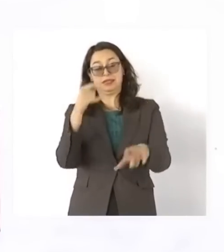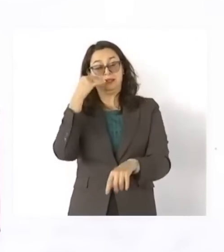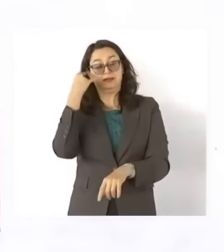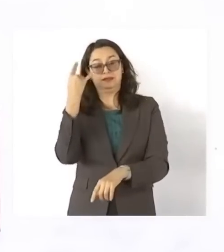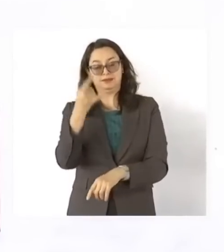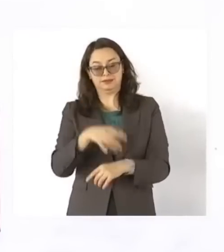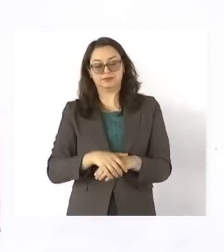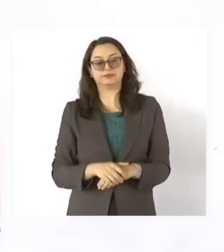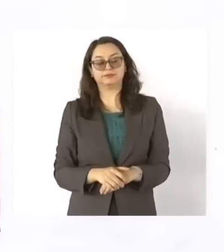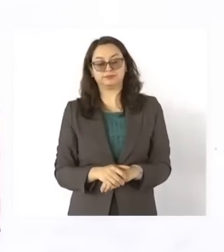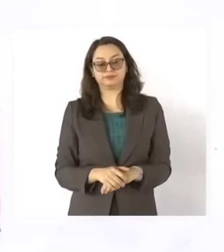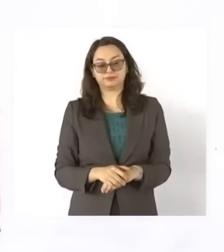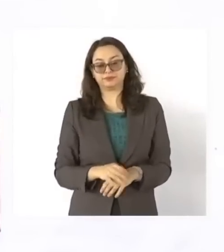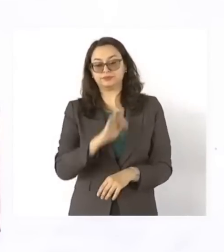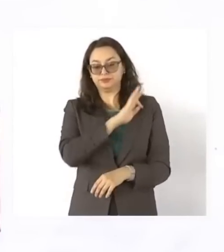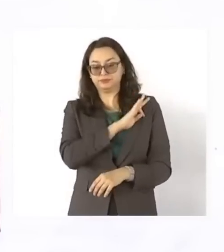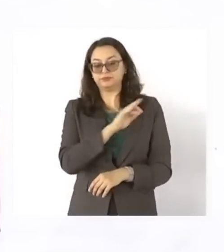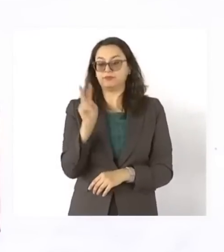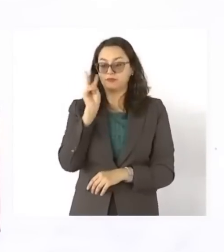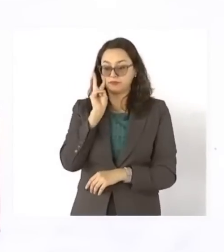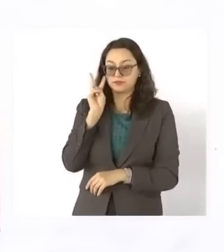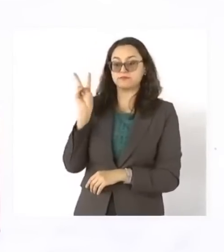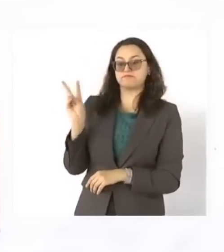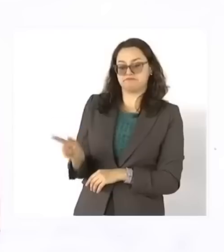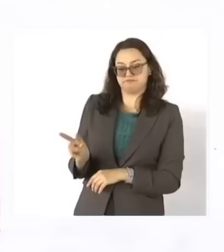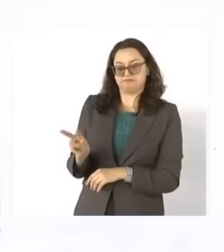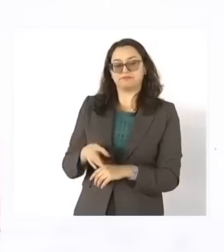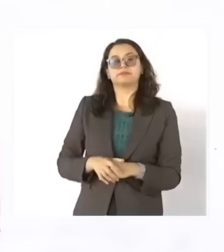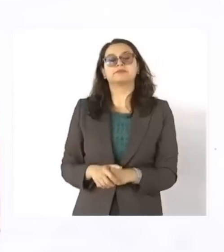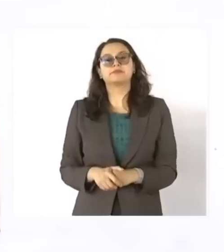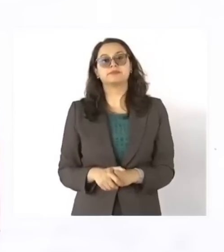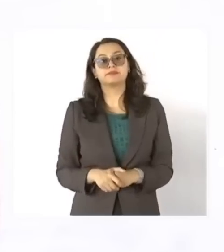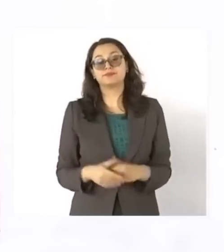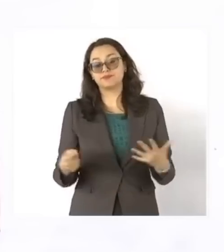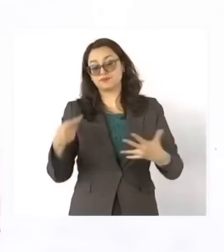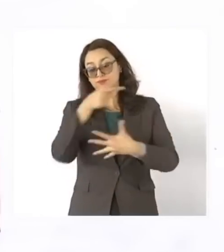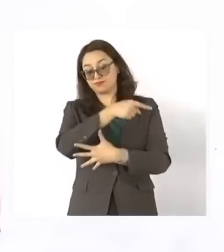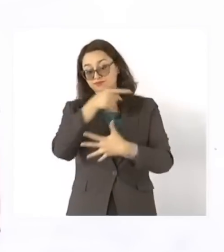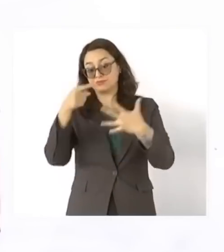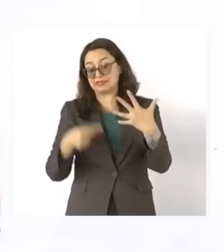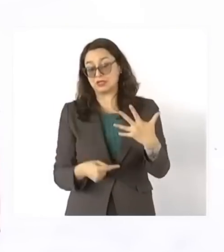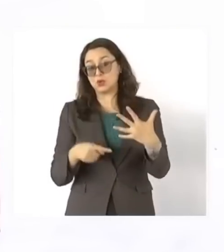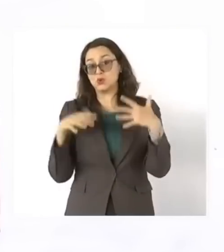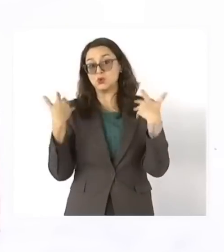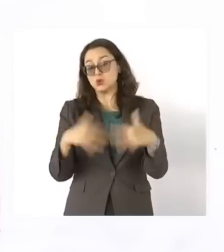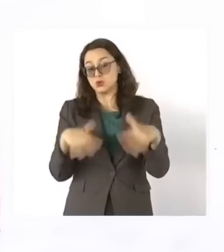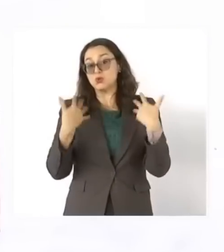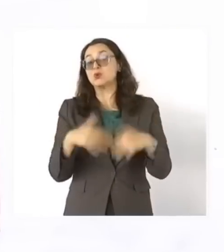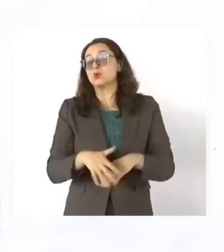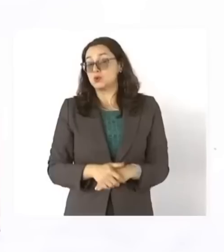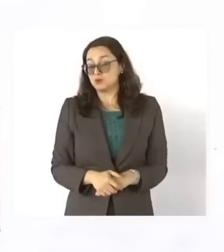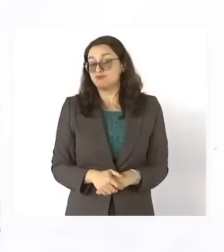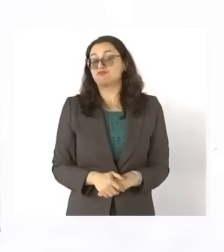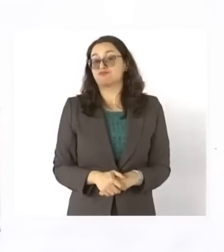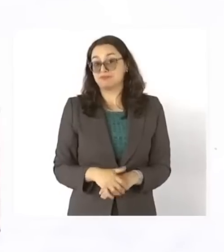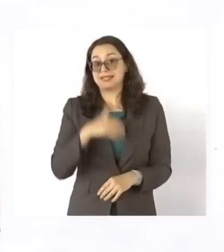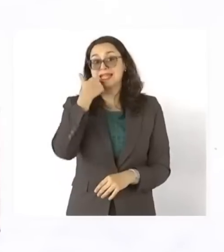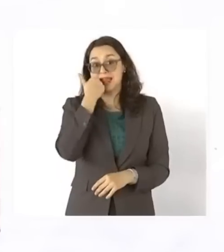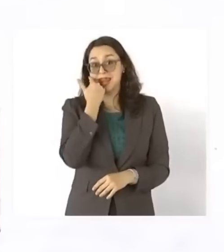son las metas que tenemos como ustedes pueden ver son metas ambiciosas por ejemplo pasar de